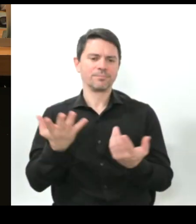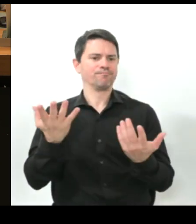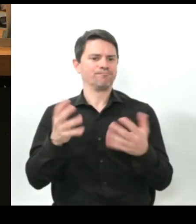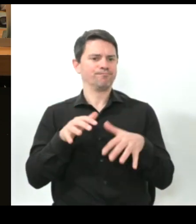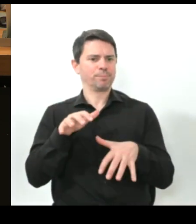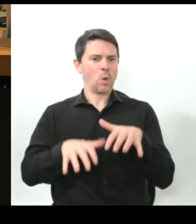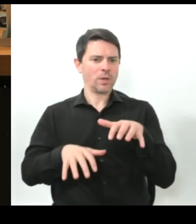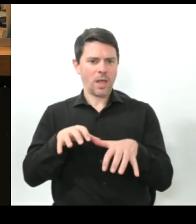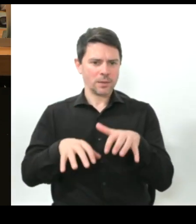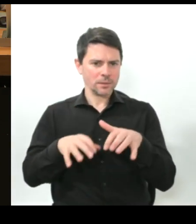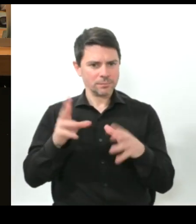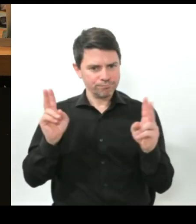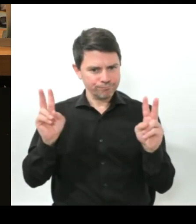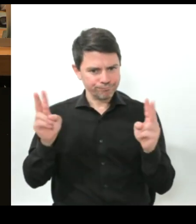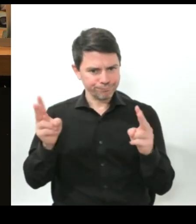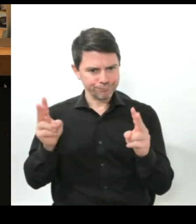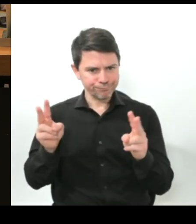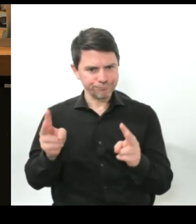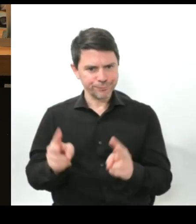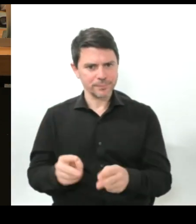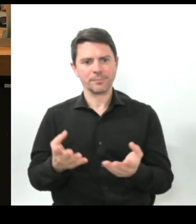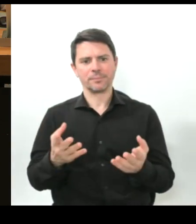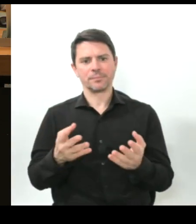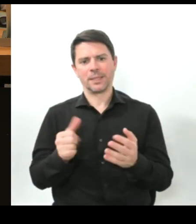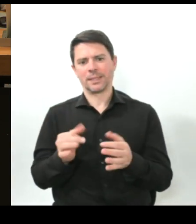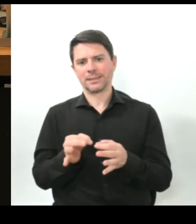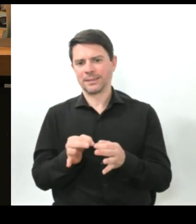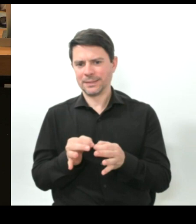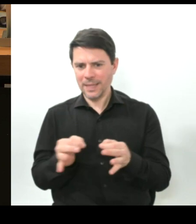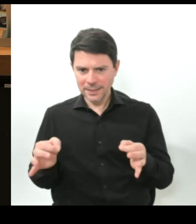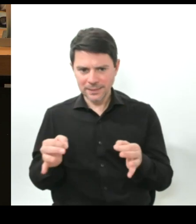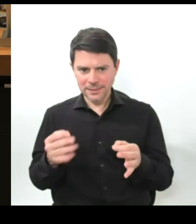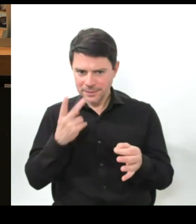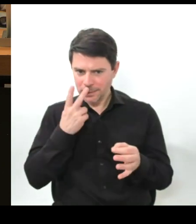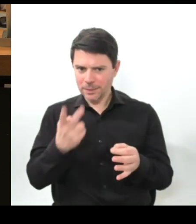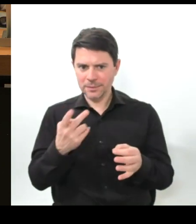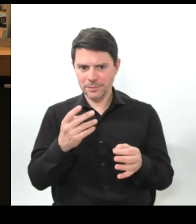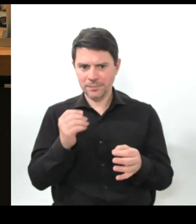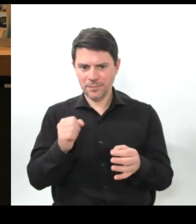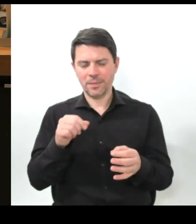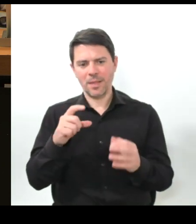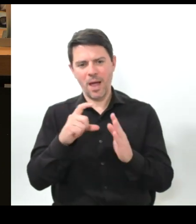Herr Schröder, das ist nicht so, denn eins ist doch klar. Solaranlagen sind in der Masse hässliche, industriell